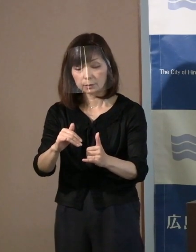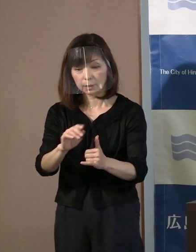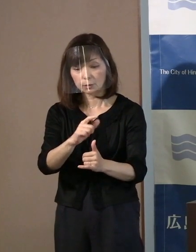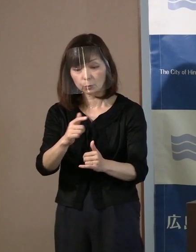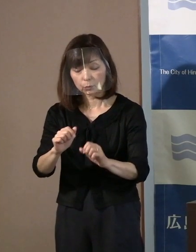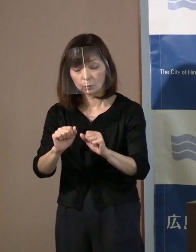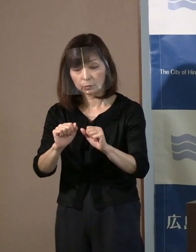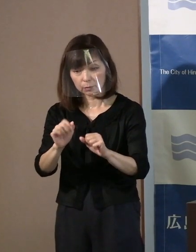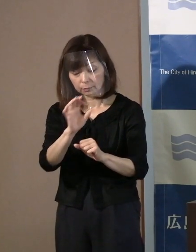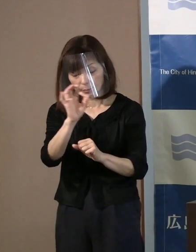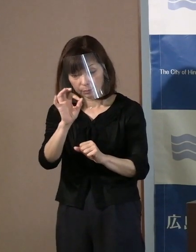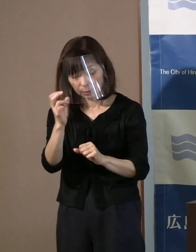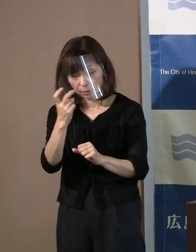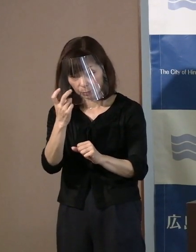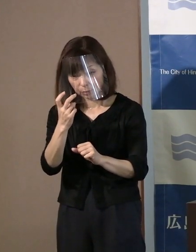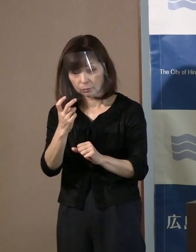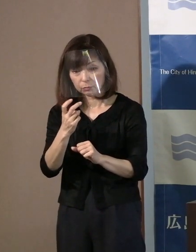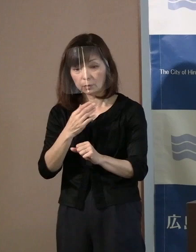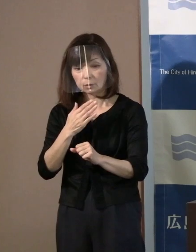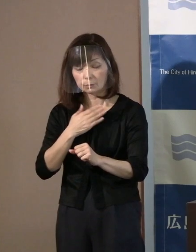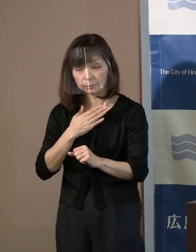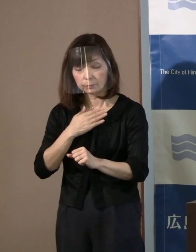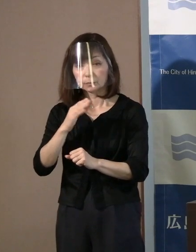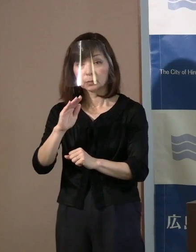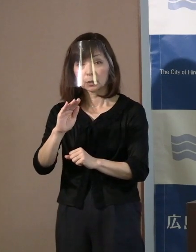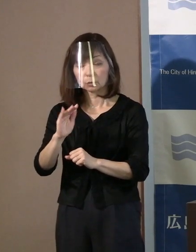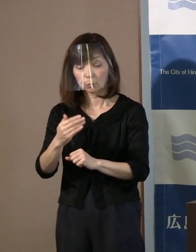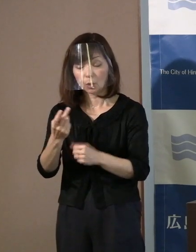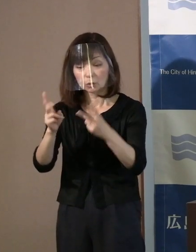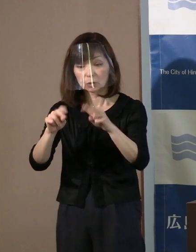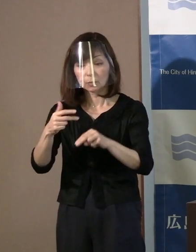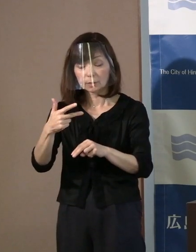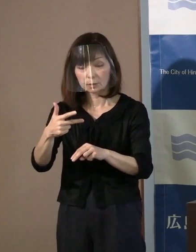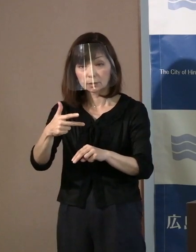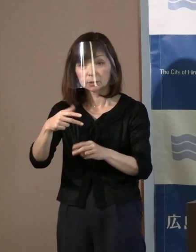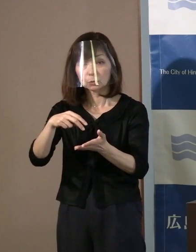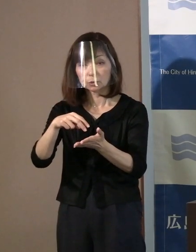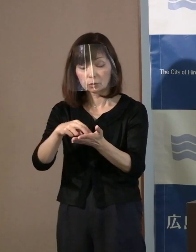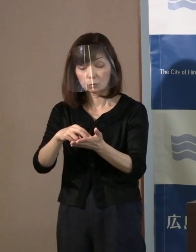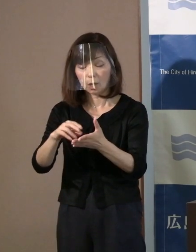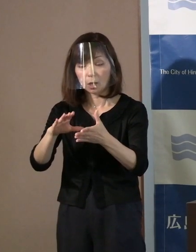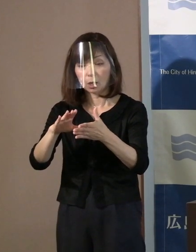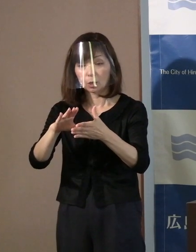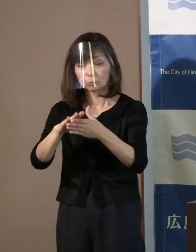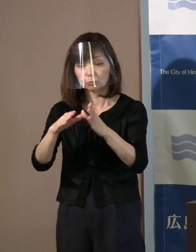本市としましては､今､文化財審議会､ これは公式な委員会なんですけれども､